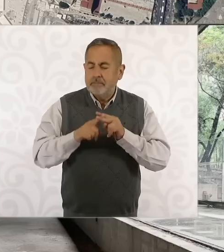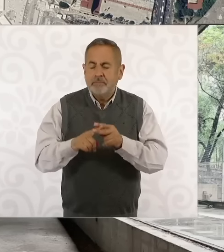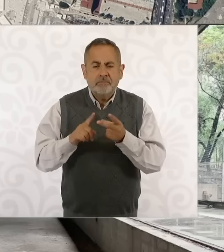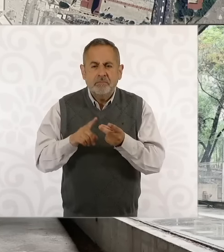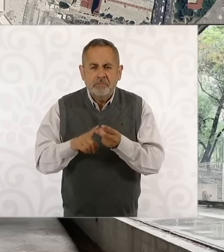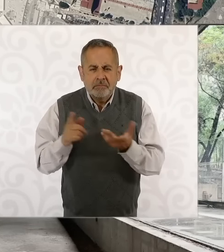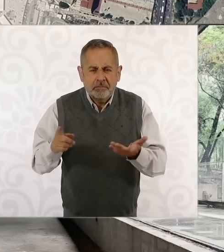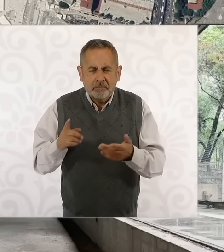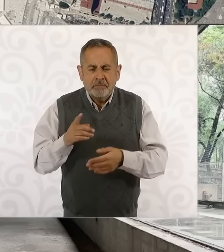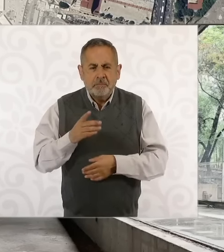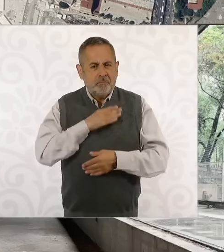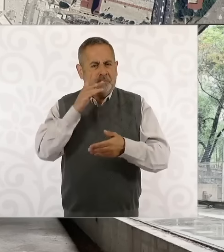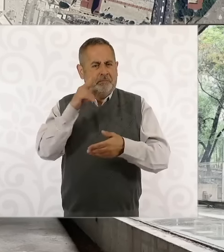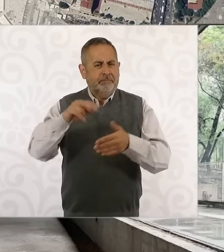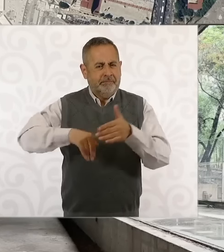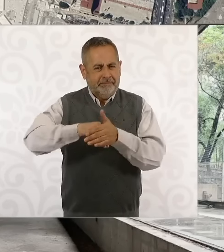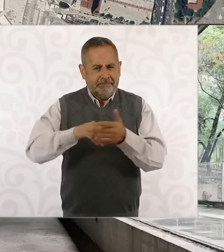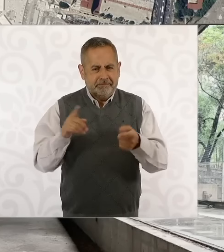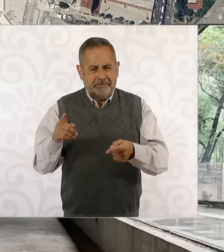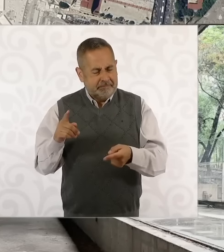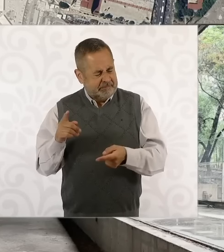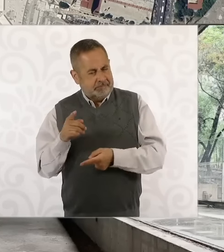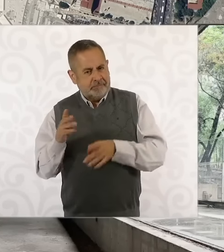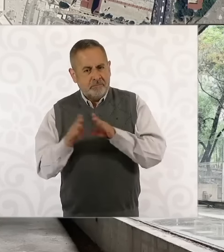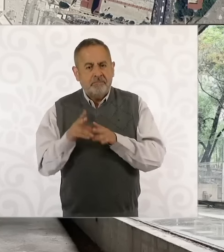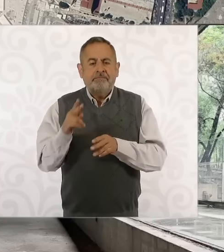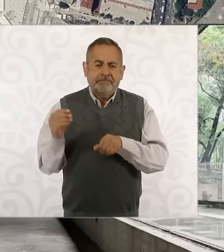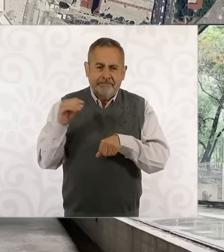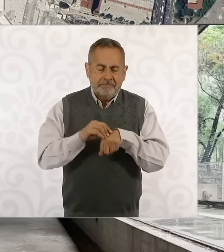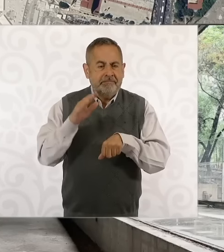Esto quiere decir que para la estación Buenavista necesitamos hacer una ampliación de capacidad.